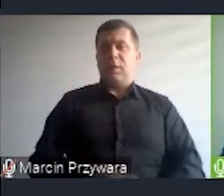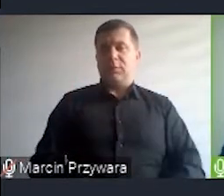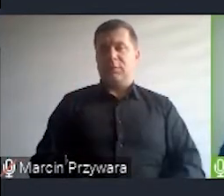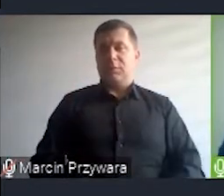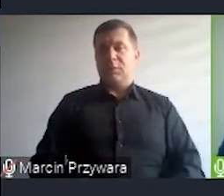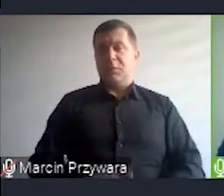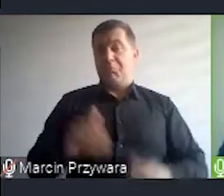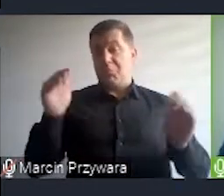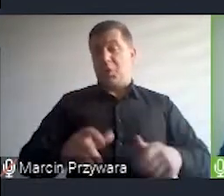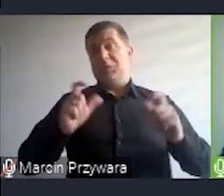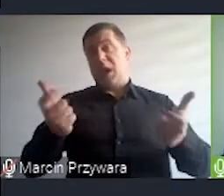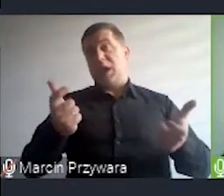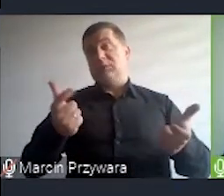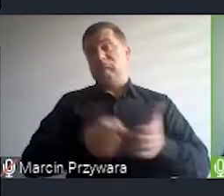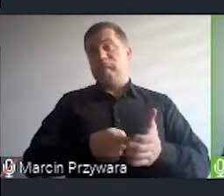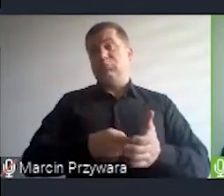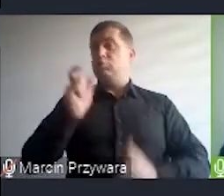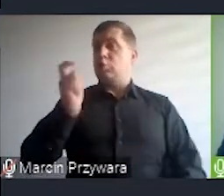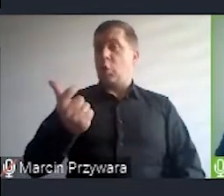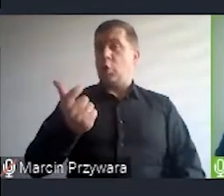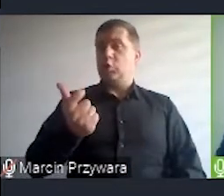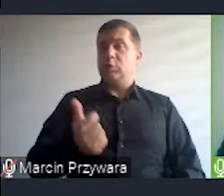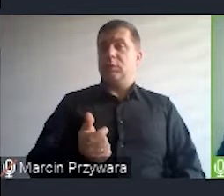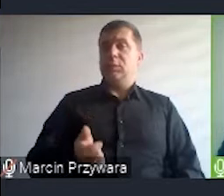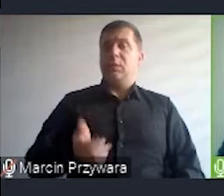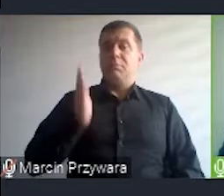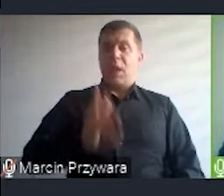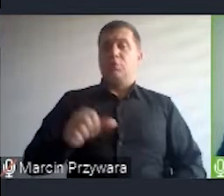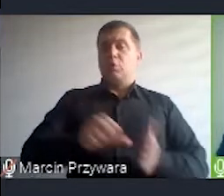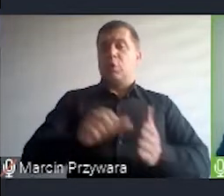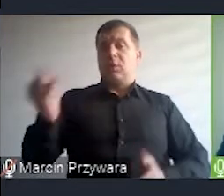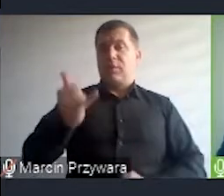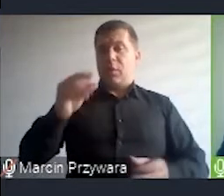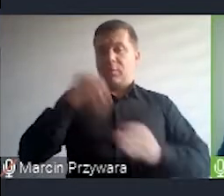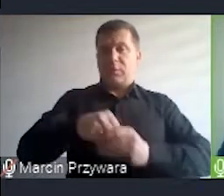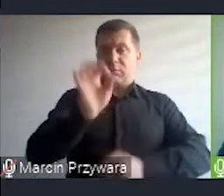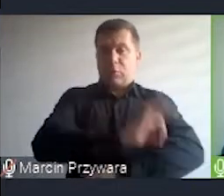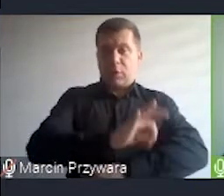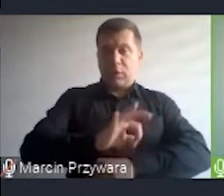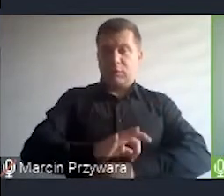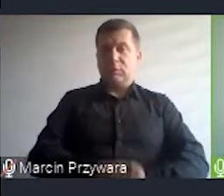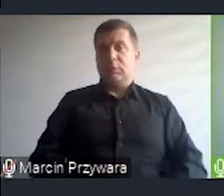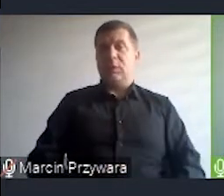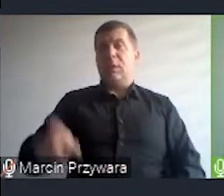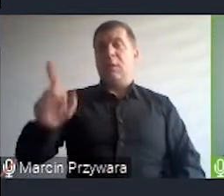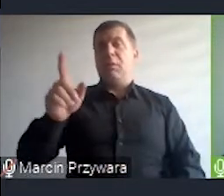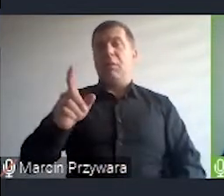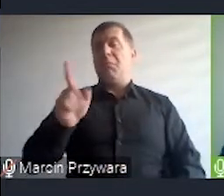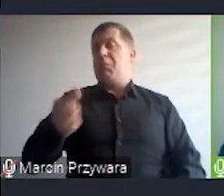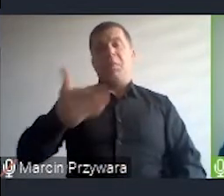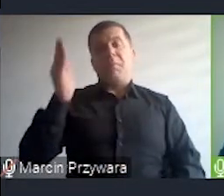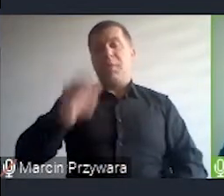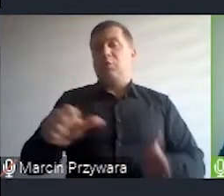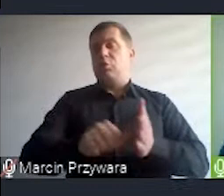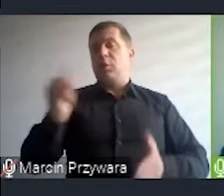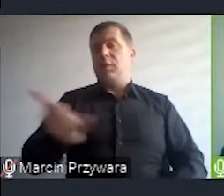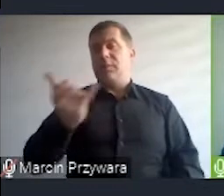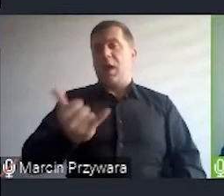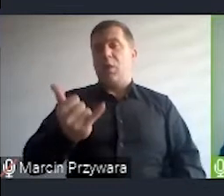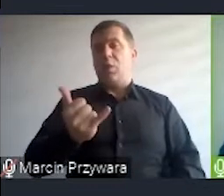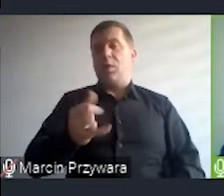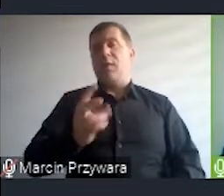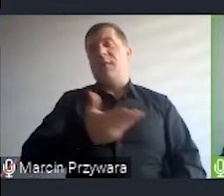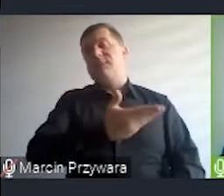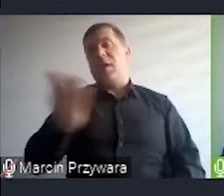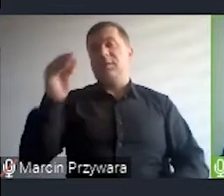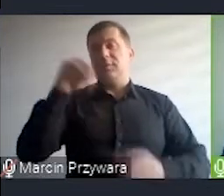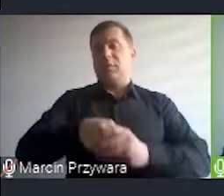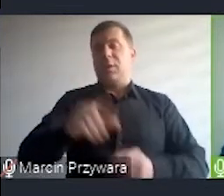Czy może się zdarzyć tak, że coś będzie środkiem trwałym w projekcie a nie będzie środkiem trwałym u Państwa w podmiocie?